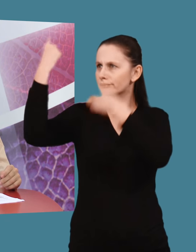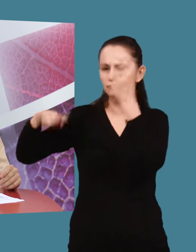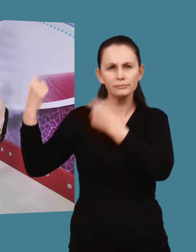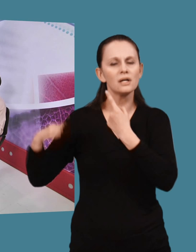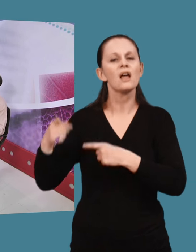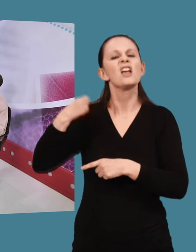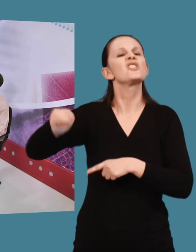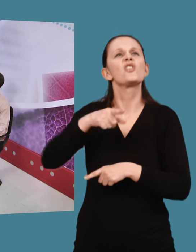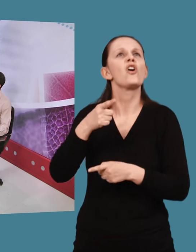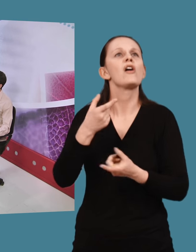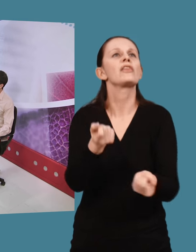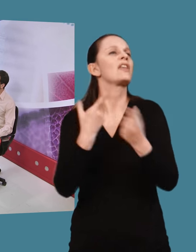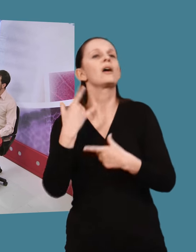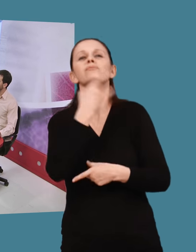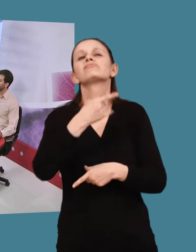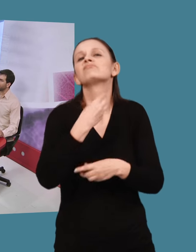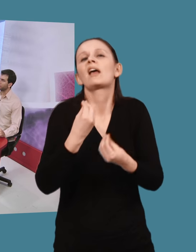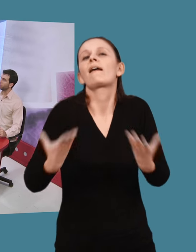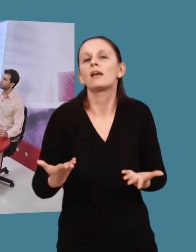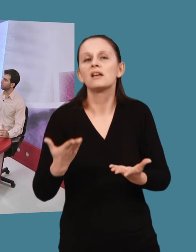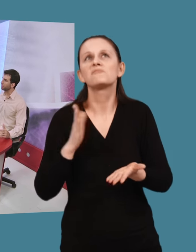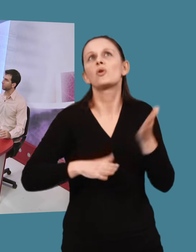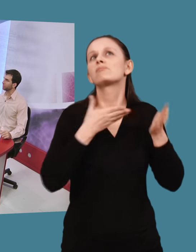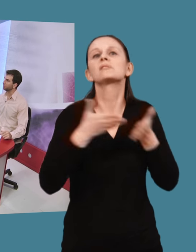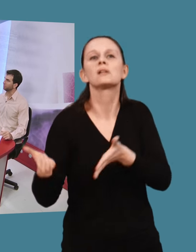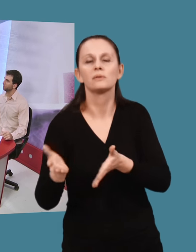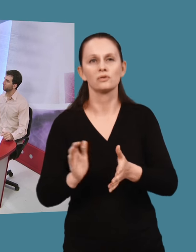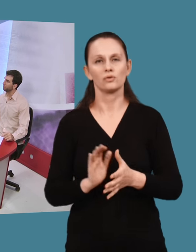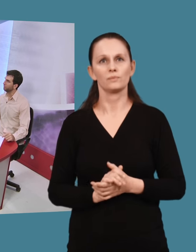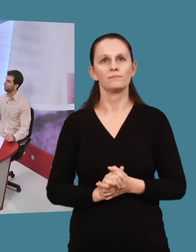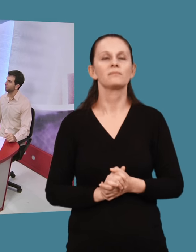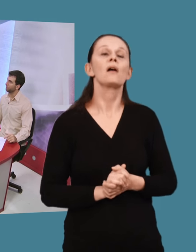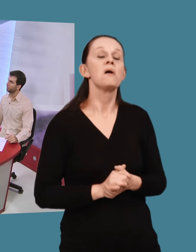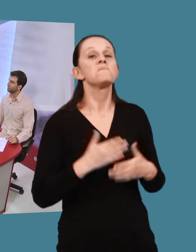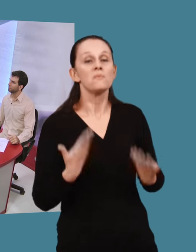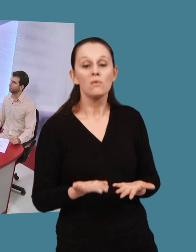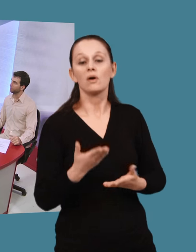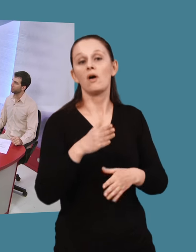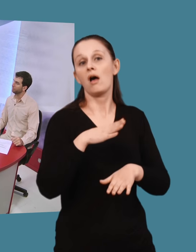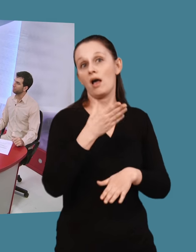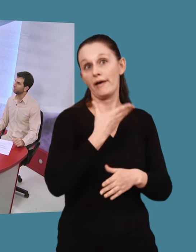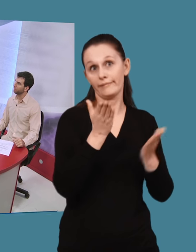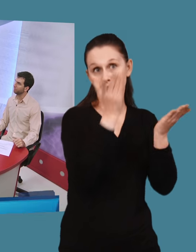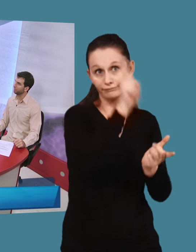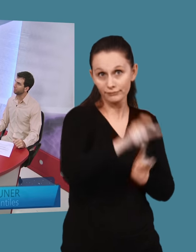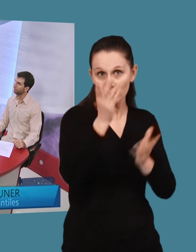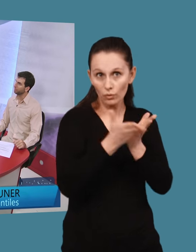¿Y que lo que pueden esperar en la Universidad respecto a los servicios Gastón? Los chicos primero, se acercan por una